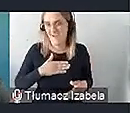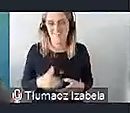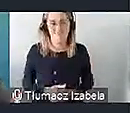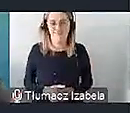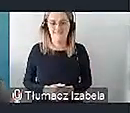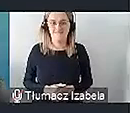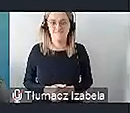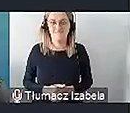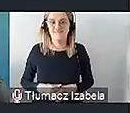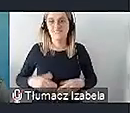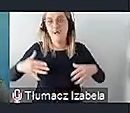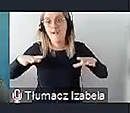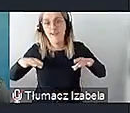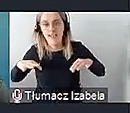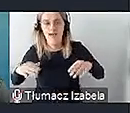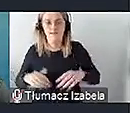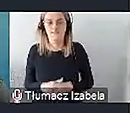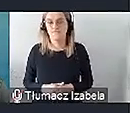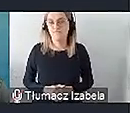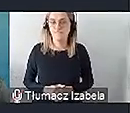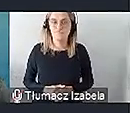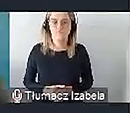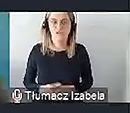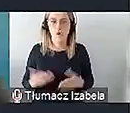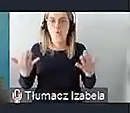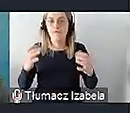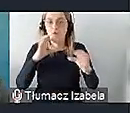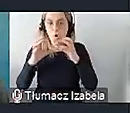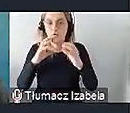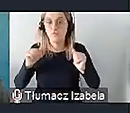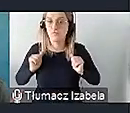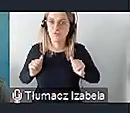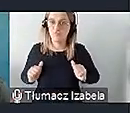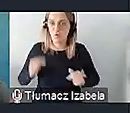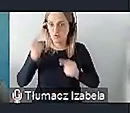"Radość i relaks". "Ułatwienie komunikacji". "Uspokoić myśli".